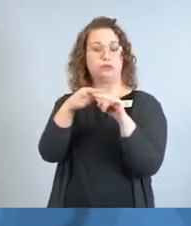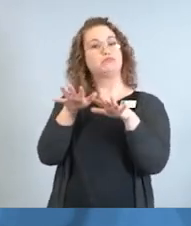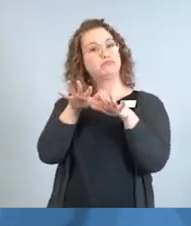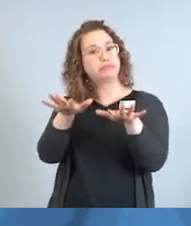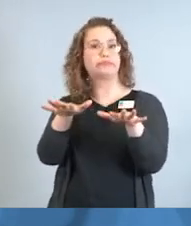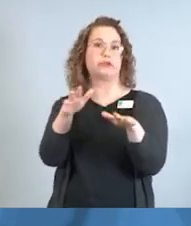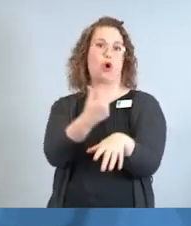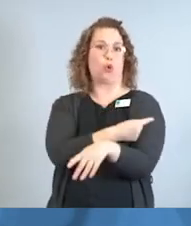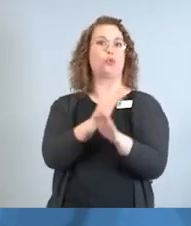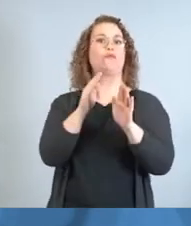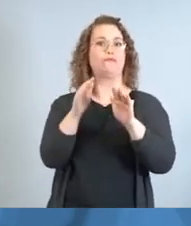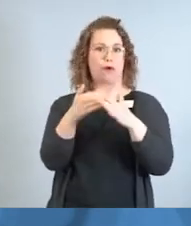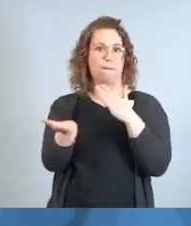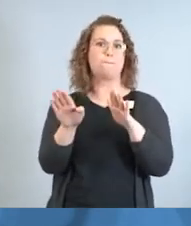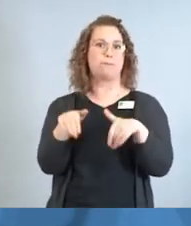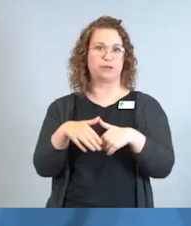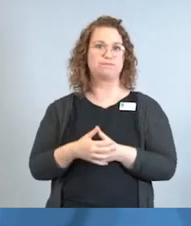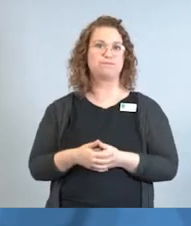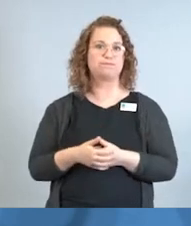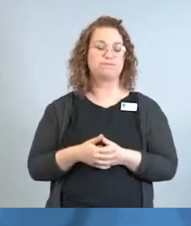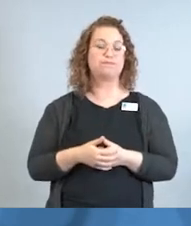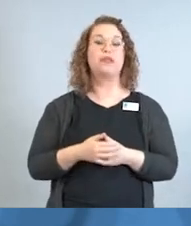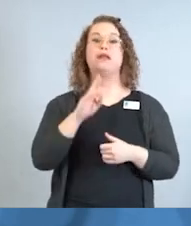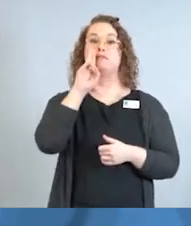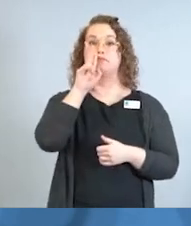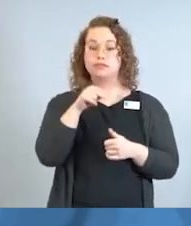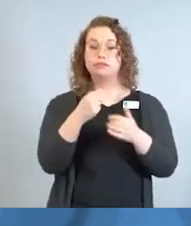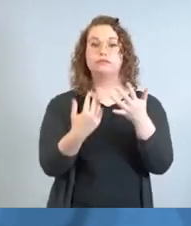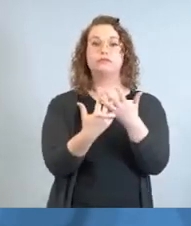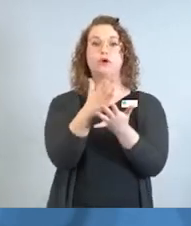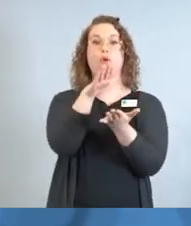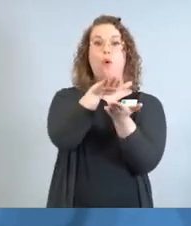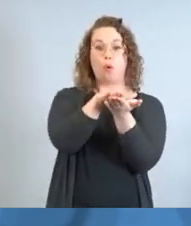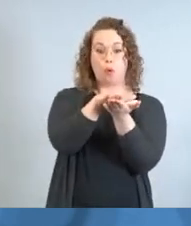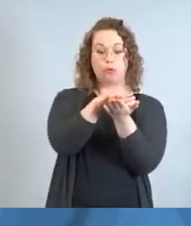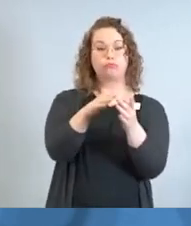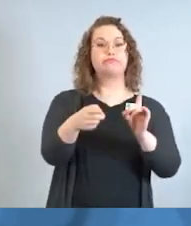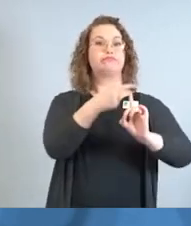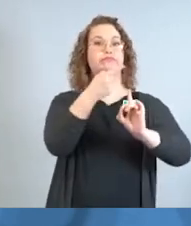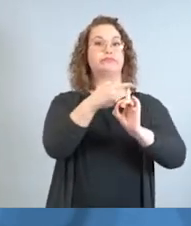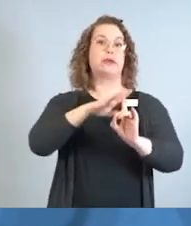Toukokuussa siirrytään siis todennäköisesti ikäryhmäkohtaiseen rokottamiseen vanhimmasta nuorimpaan.